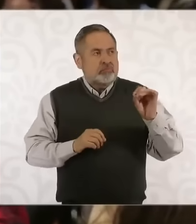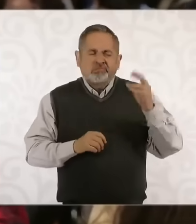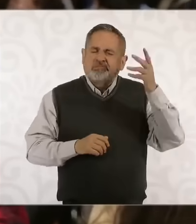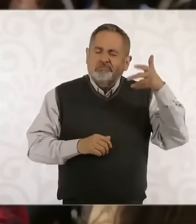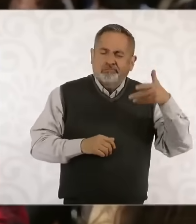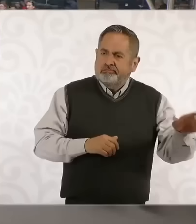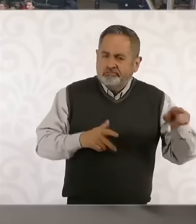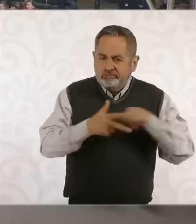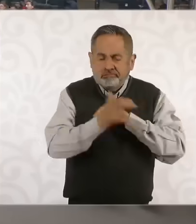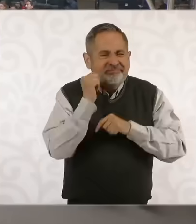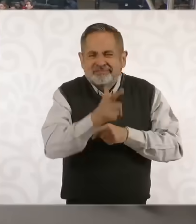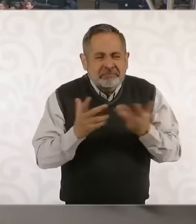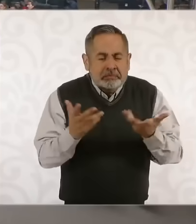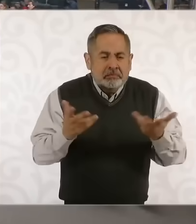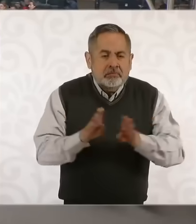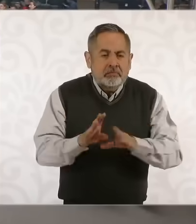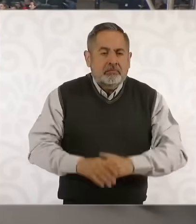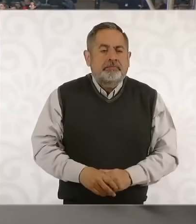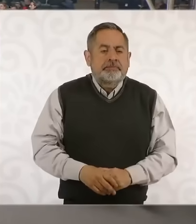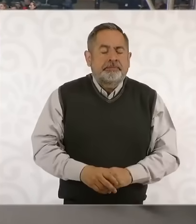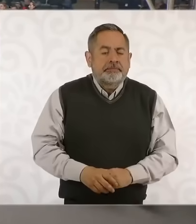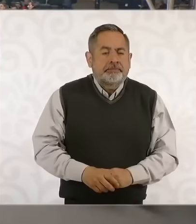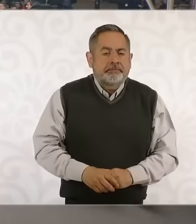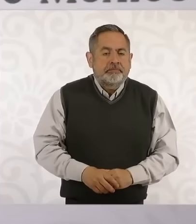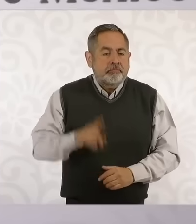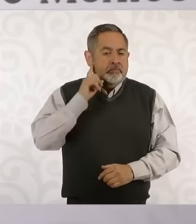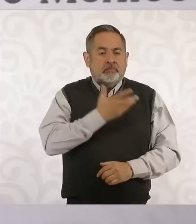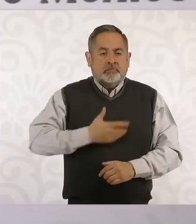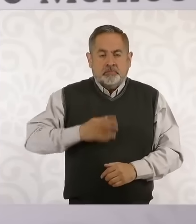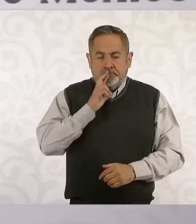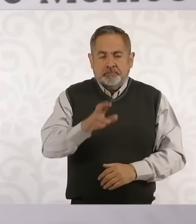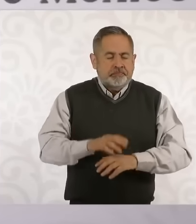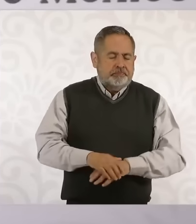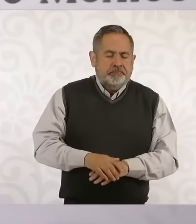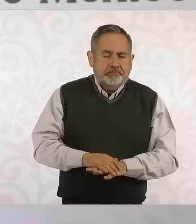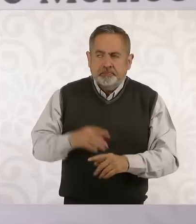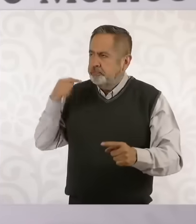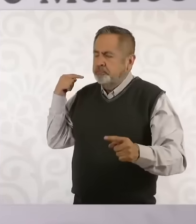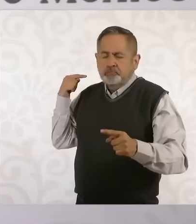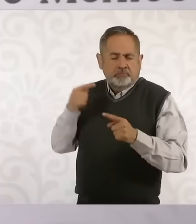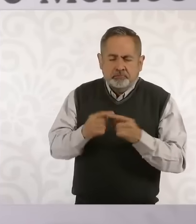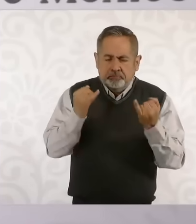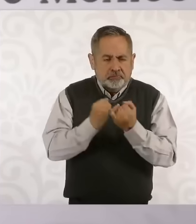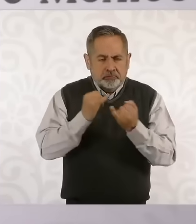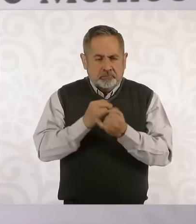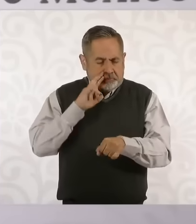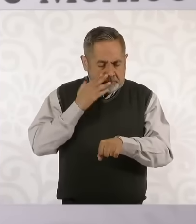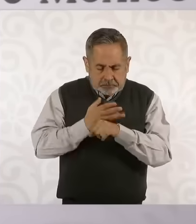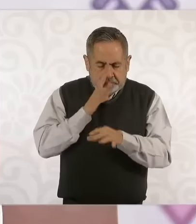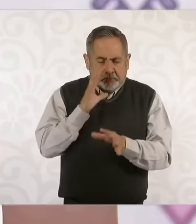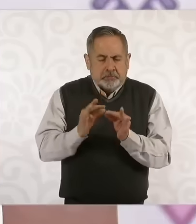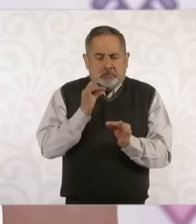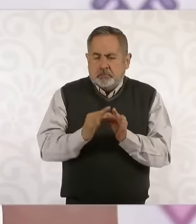Unidos? Vamos a seguir como hasta ahora, de manera muy responsable con los principios que tenemos,